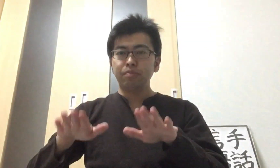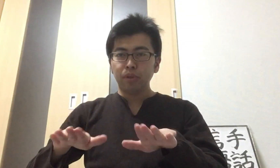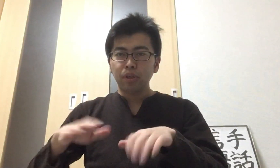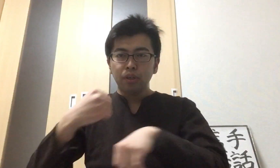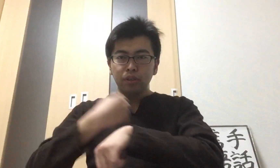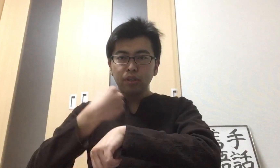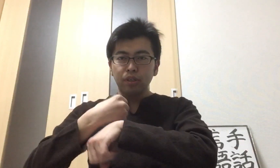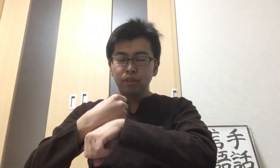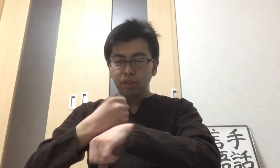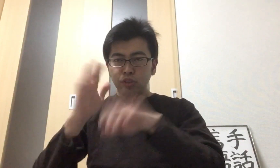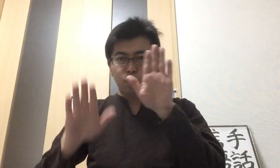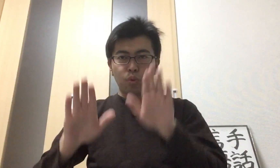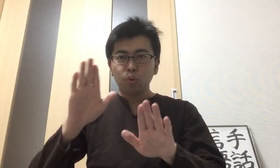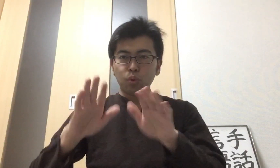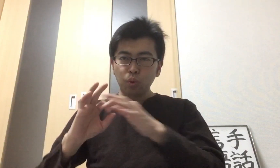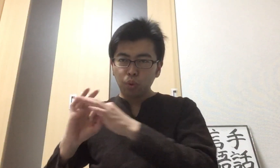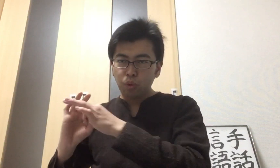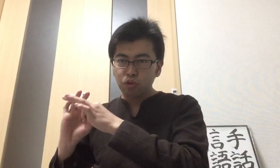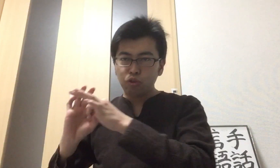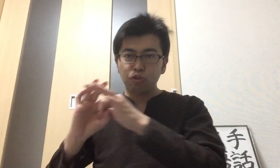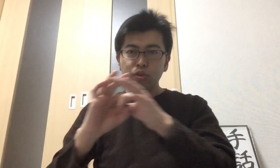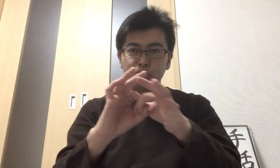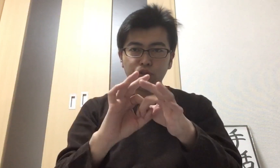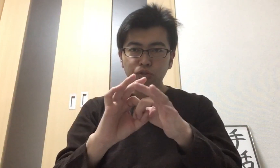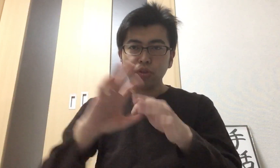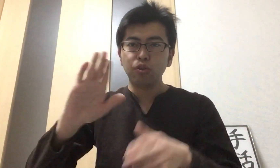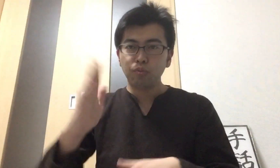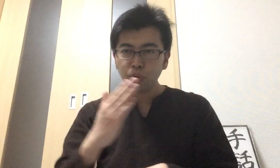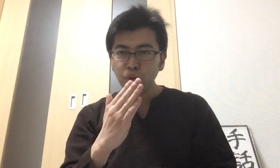今、大変な状況が続いていますが、